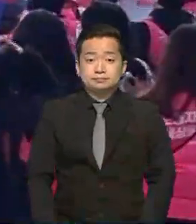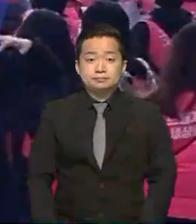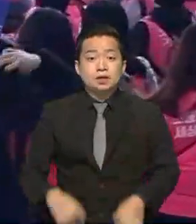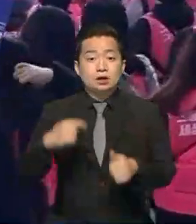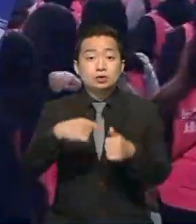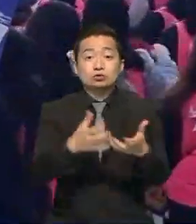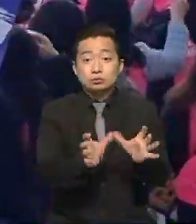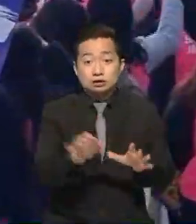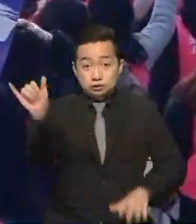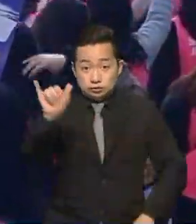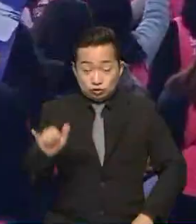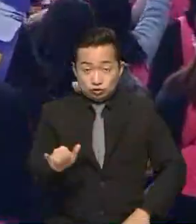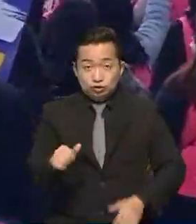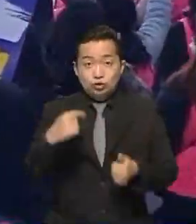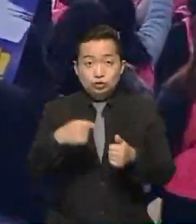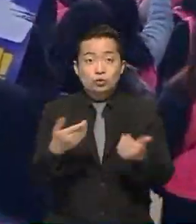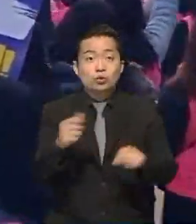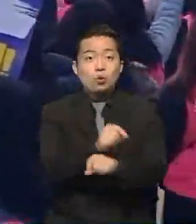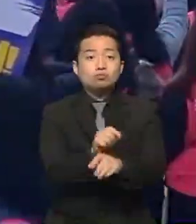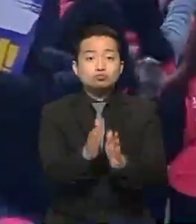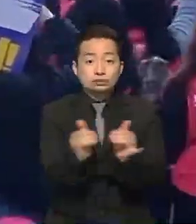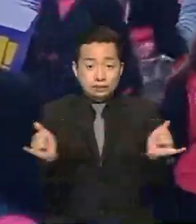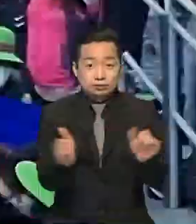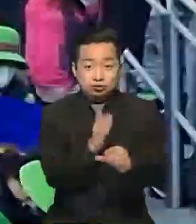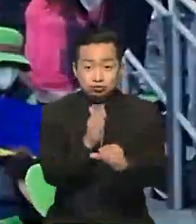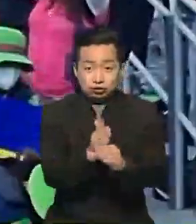교육부는 전국교육공모직의 12.7%인 2만